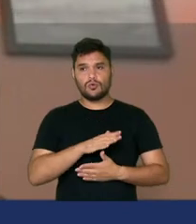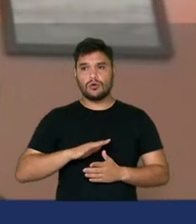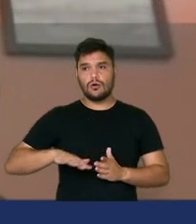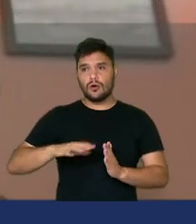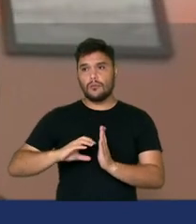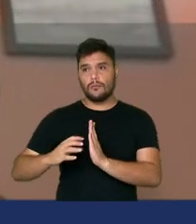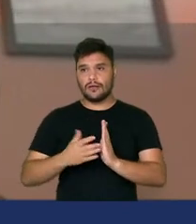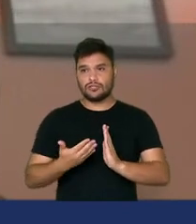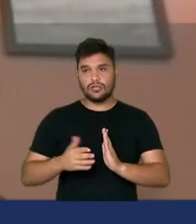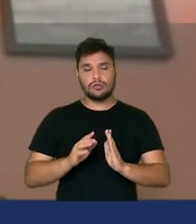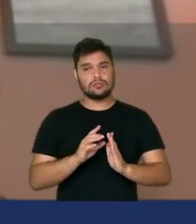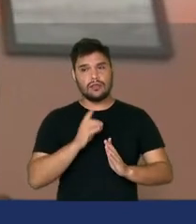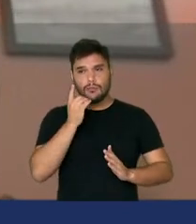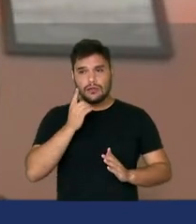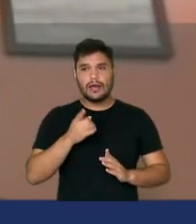SE ABOCANHADO COM QUE TEM REPRESENTAÇÃO NESSE